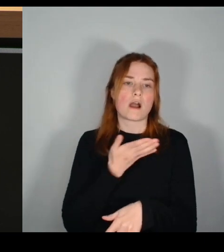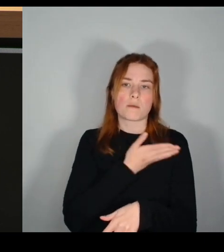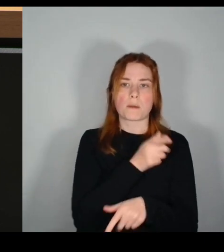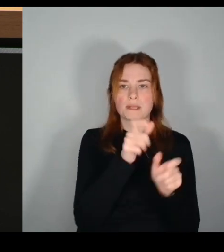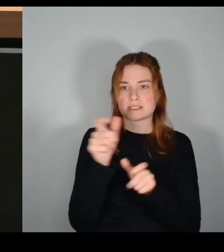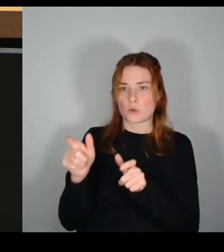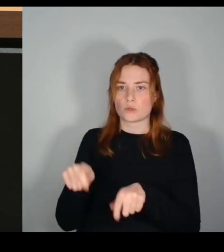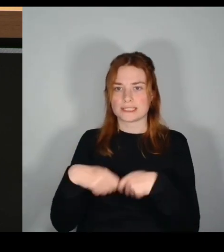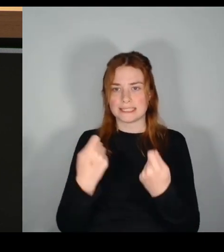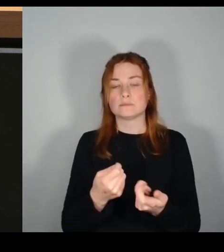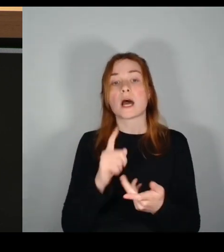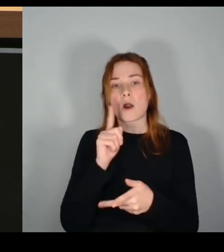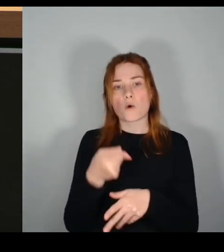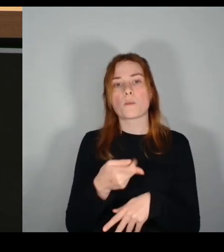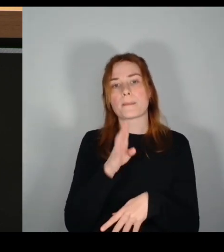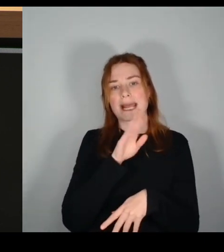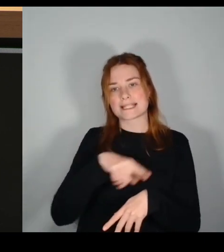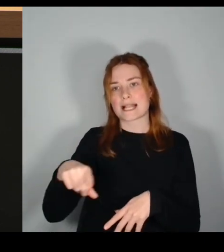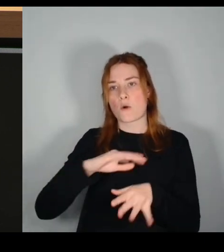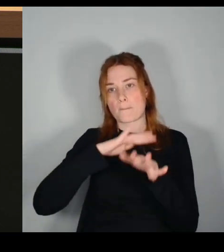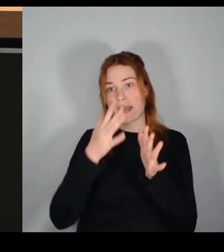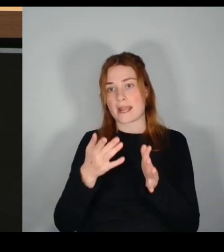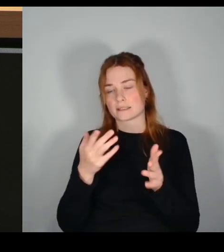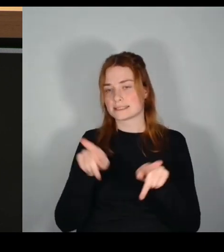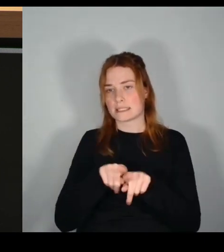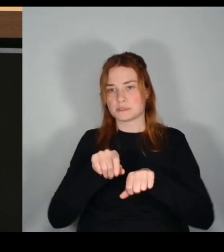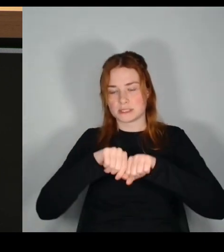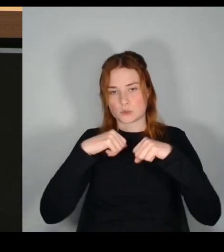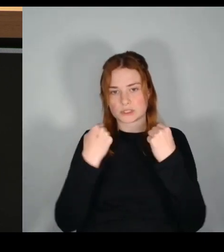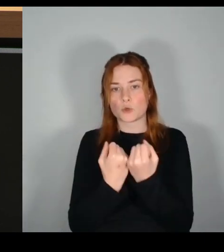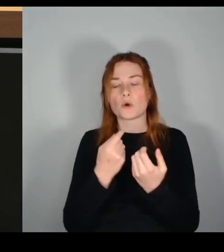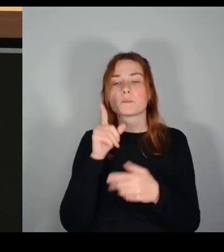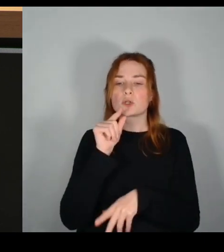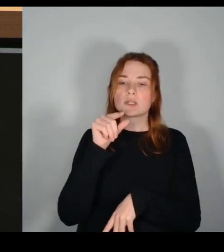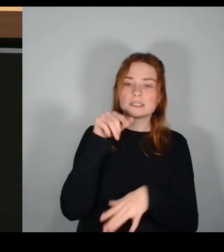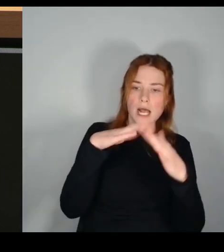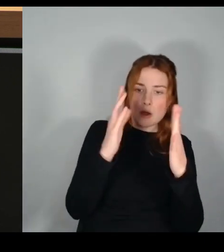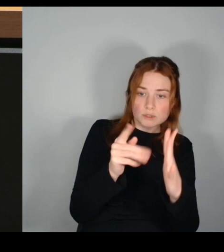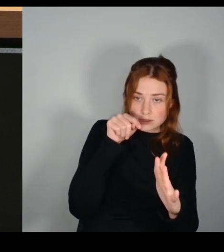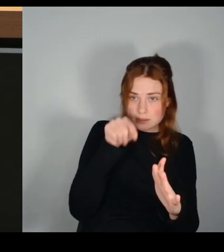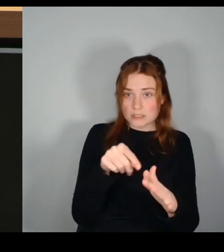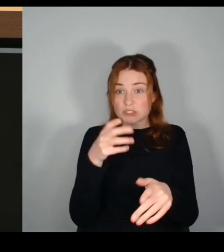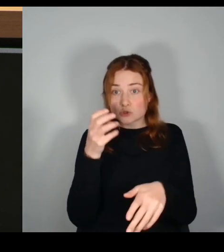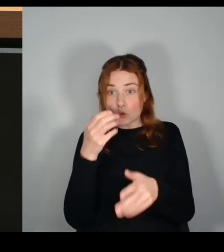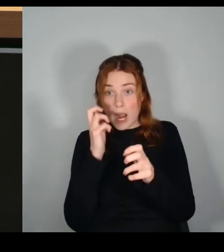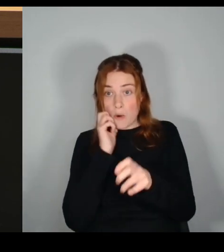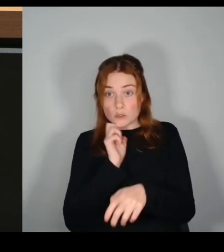sondern auch ein wichtiger Anlaufpunkt für die queere Community in ganz Berlin und ein Gewinn für den ganzen Kiez.